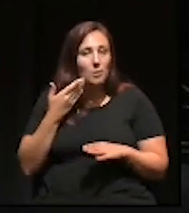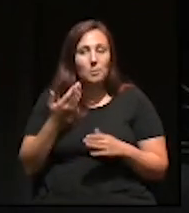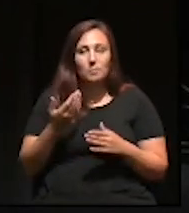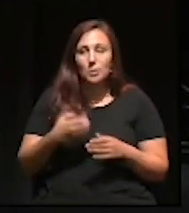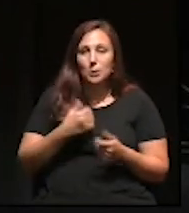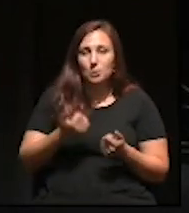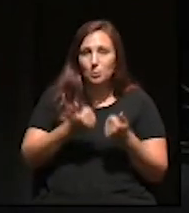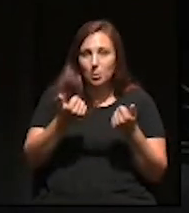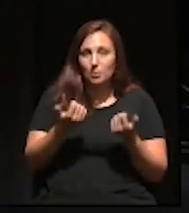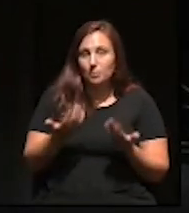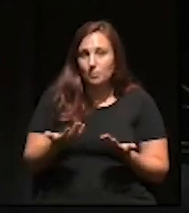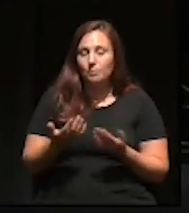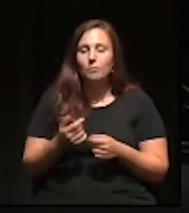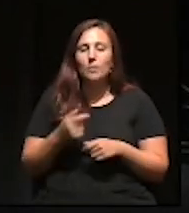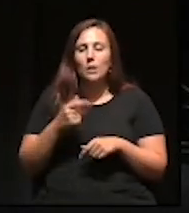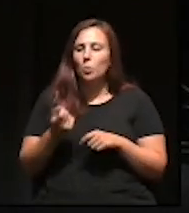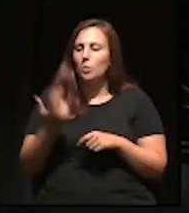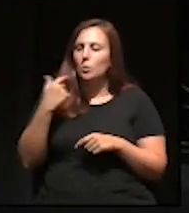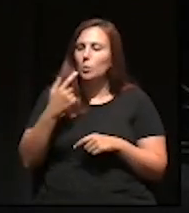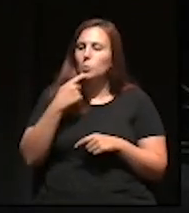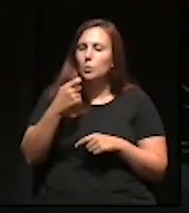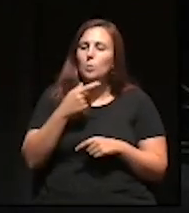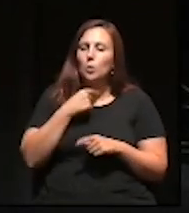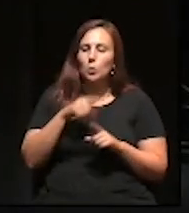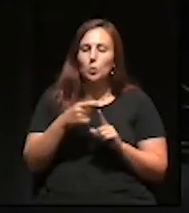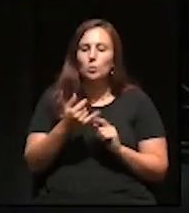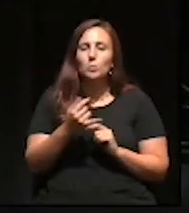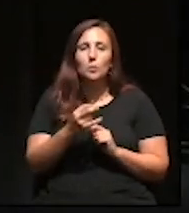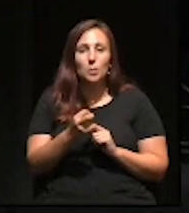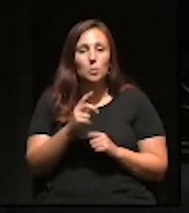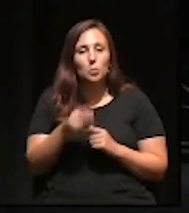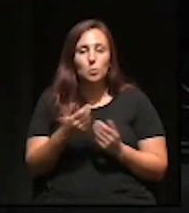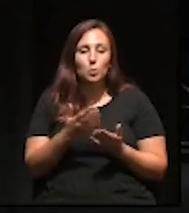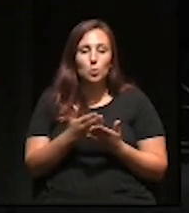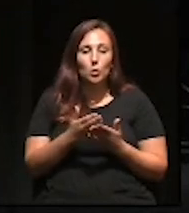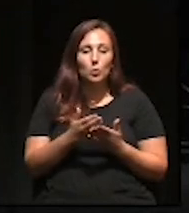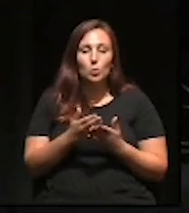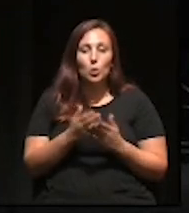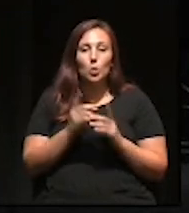Há um ano aqui perguntámos o que é que iria ser feito em agosto de 2023, mas as escolas começaram o atual ano letivo